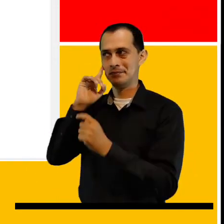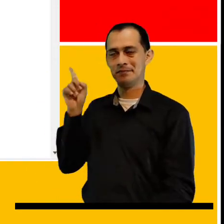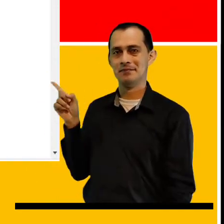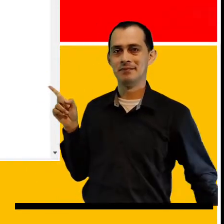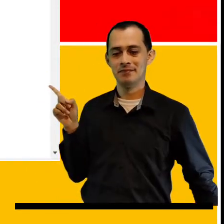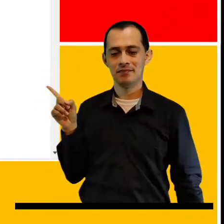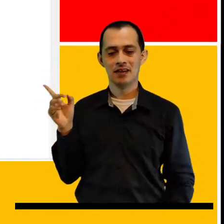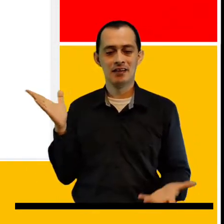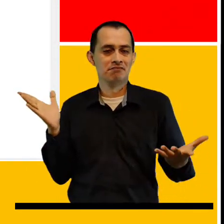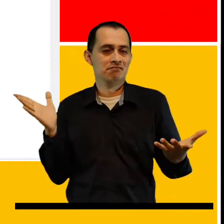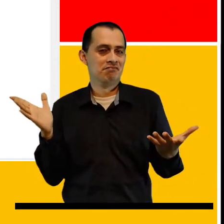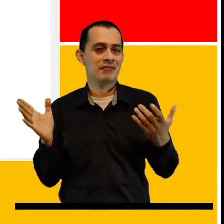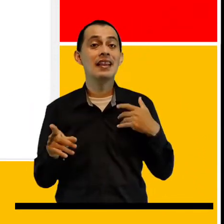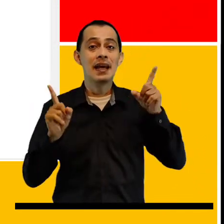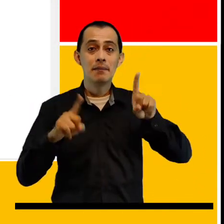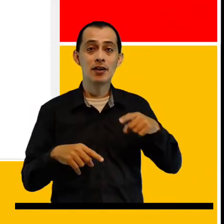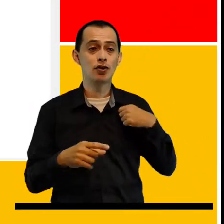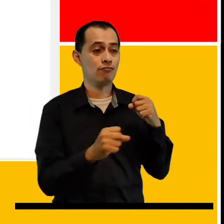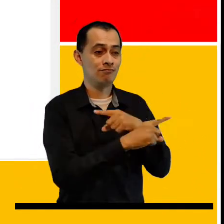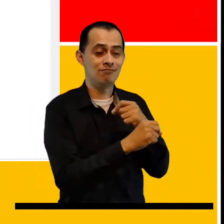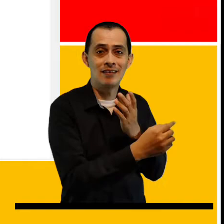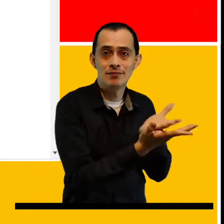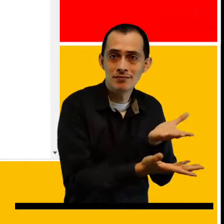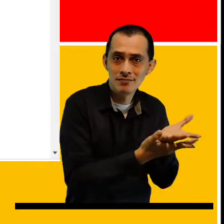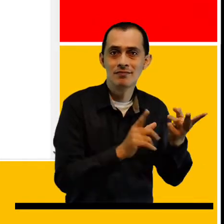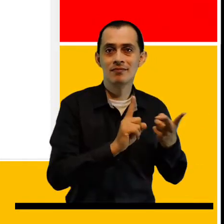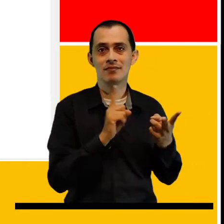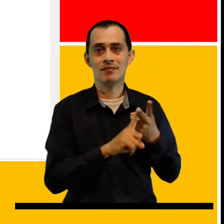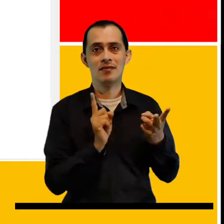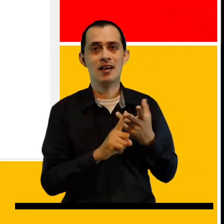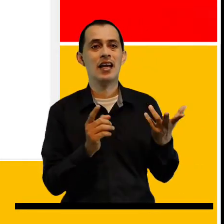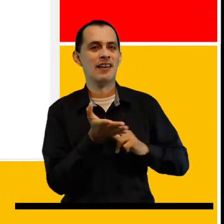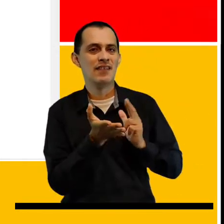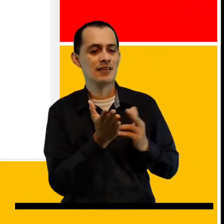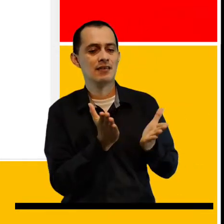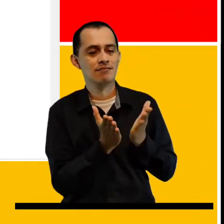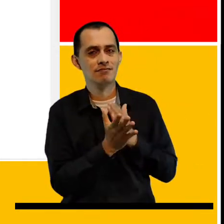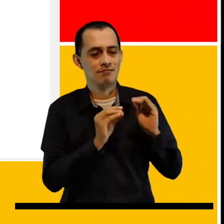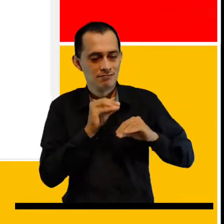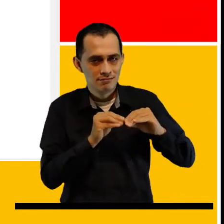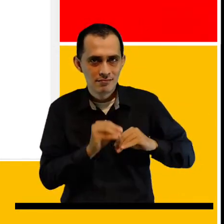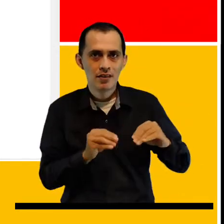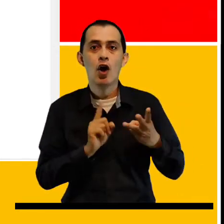organización de eventos científicos, participación en ponencias y asistencia en ellos, informes